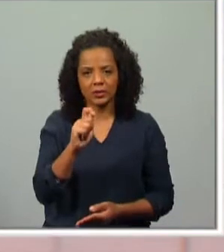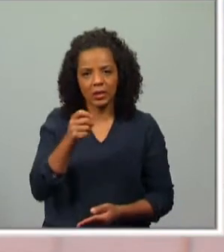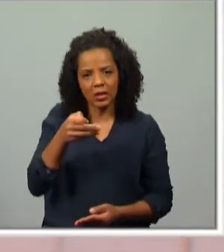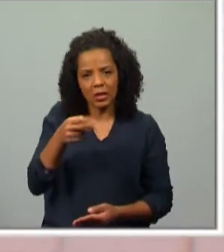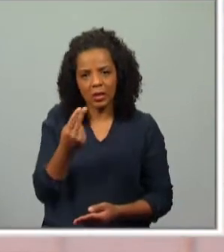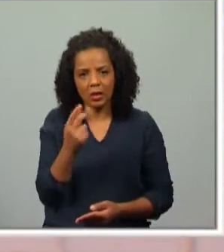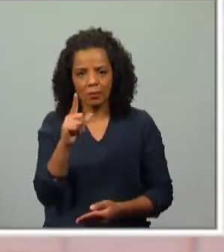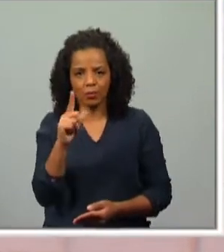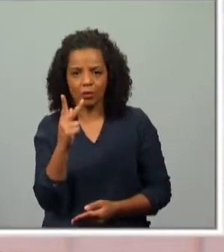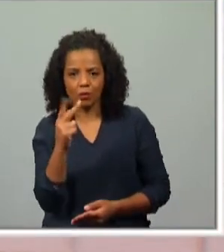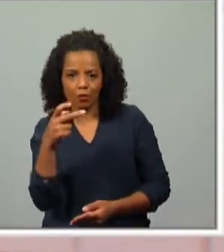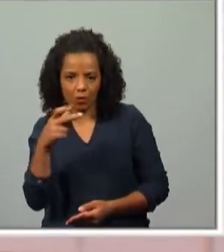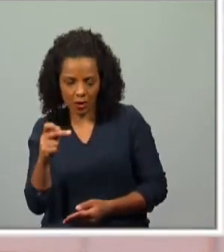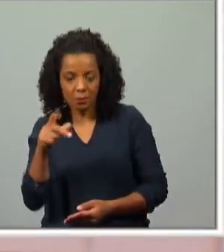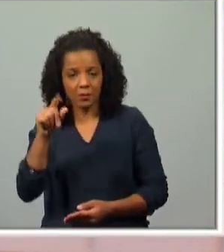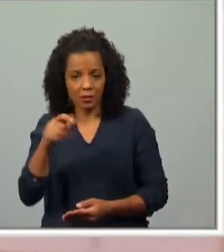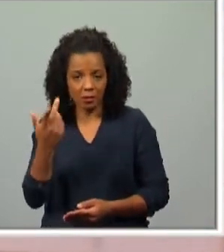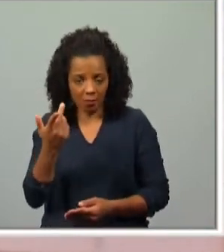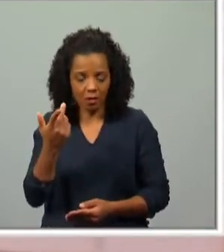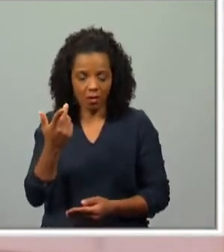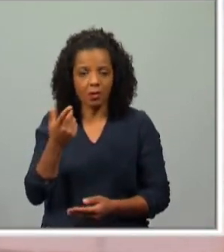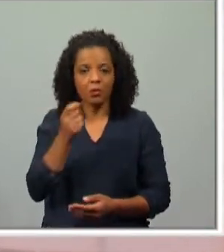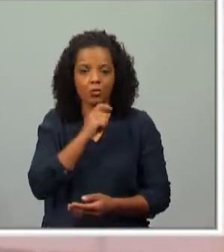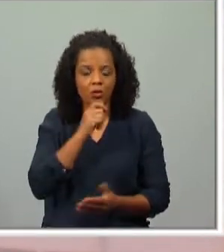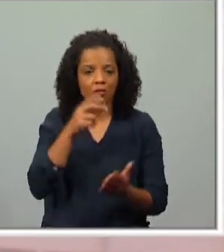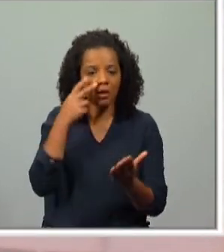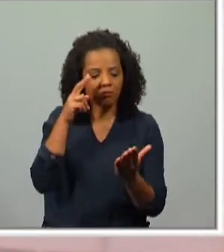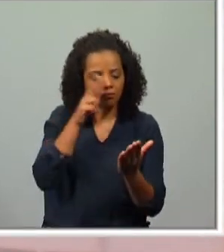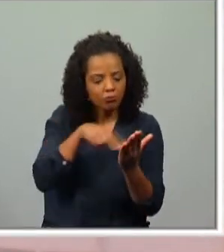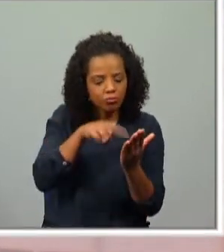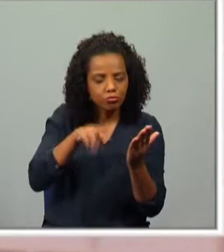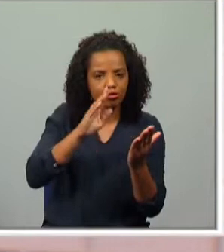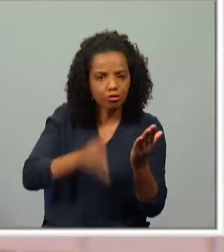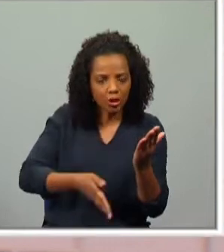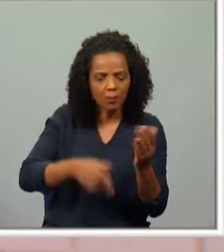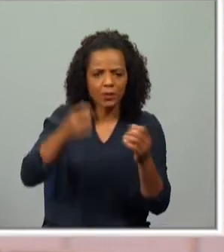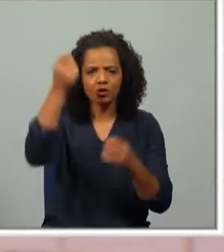que chama a história de uma gaivota e de um gato que ensinou a voar do gato que 這叫做海鷗的故事和一隻教過從貓那裡飛的貓